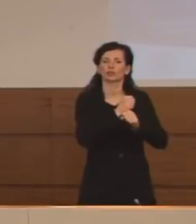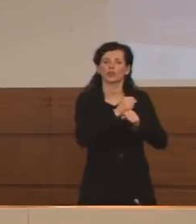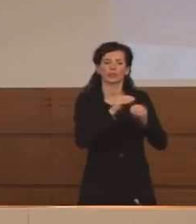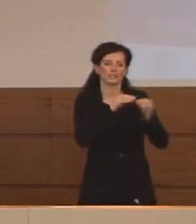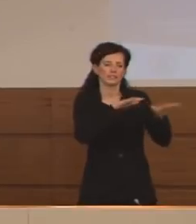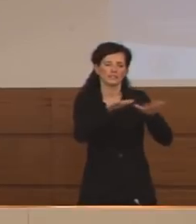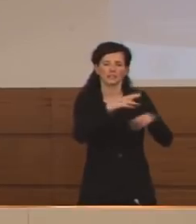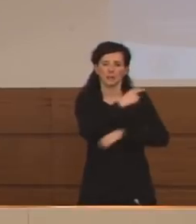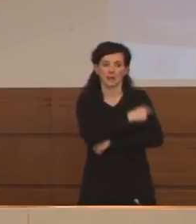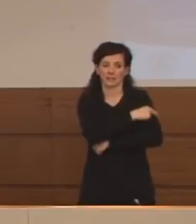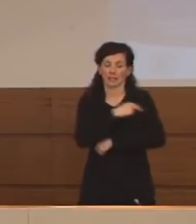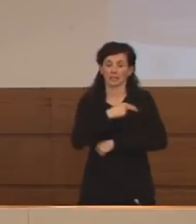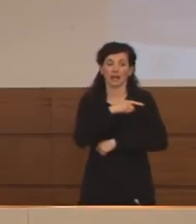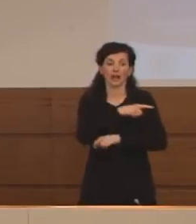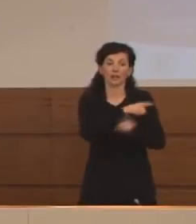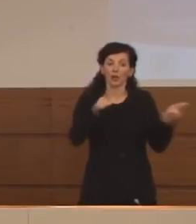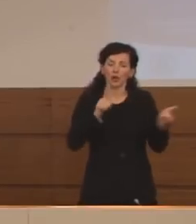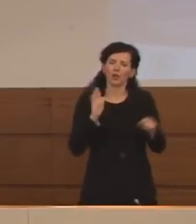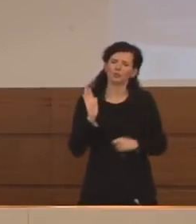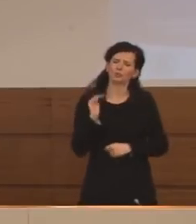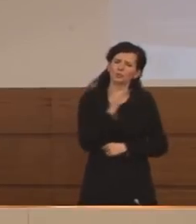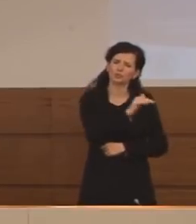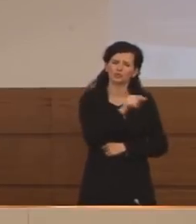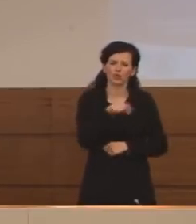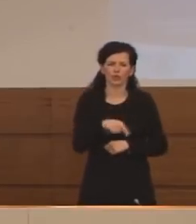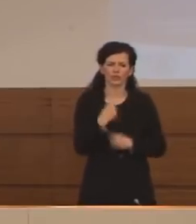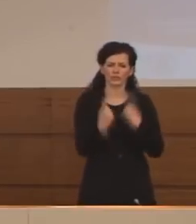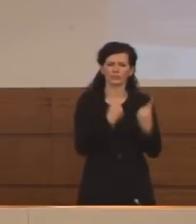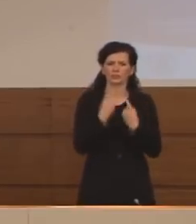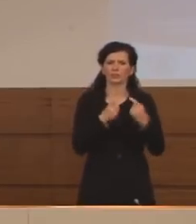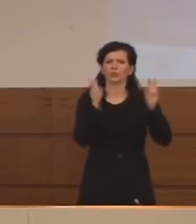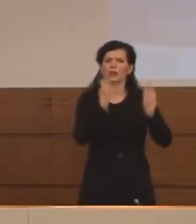che ogni giorno durante questa emergenza sono impegnati